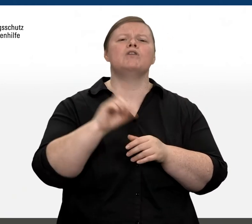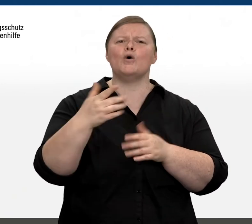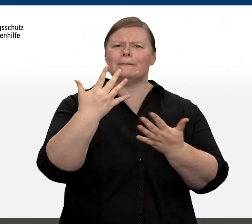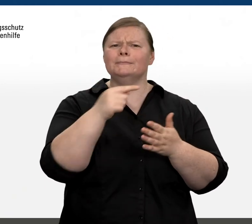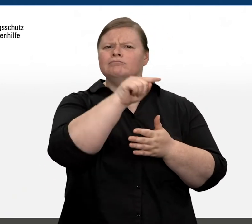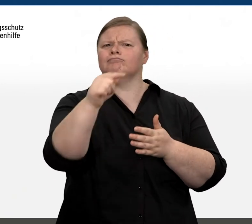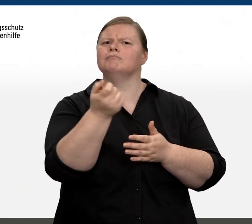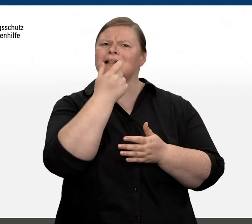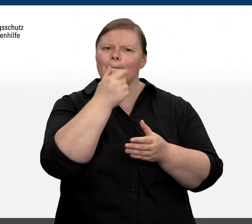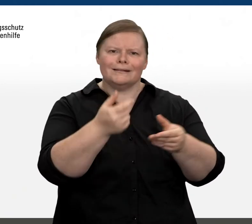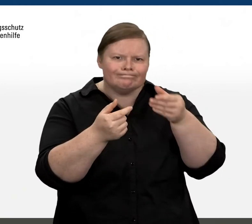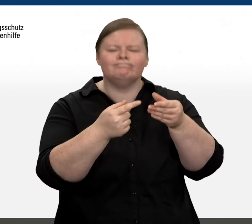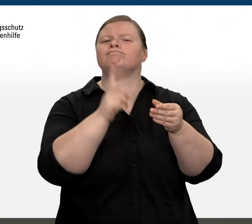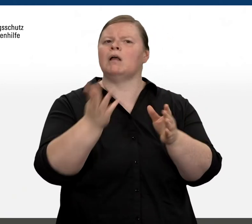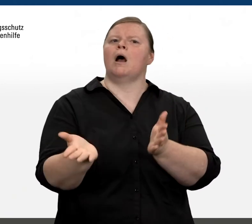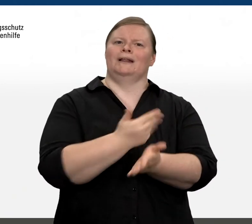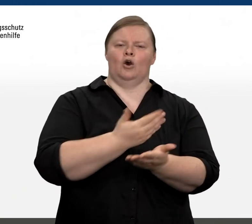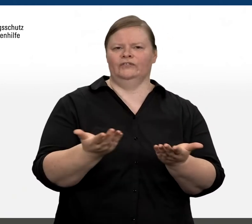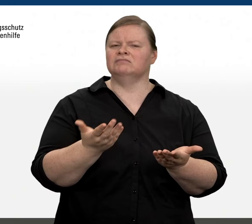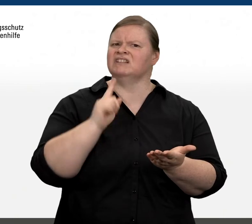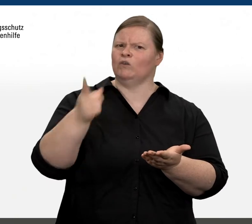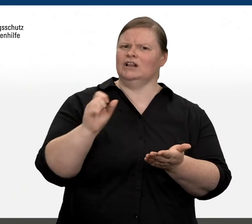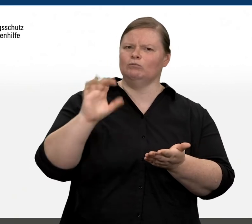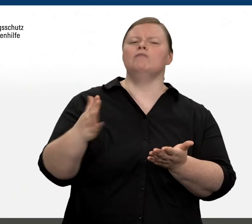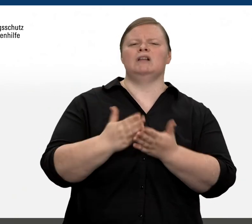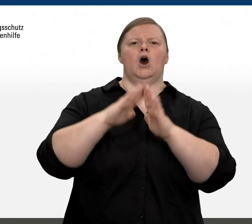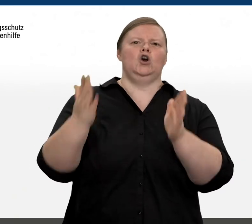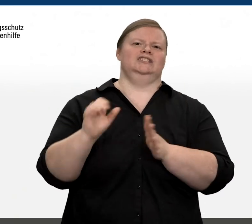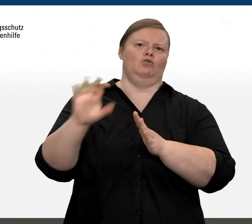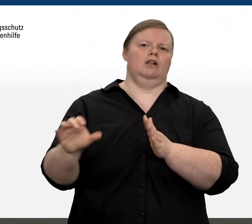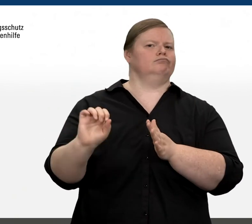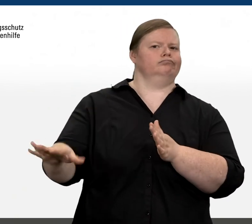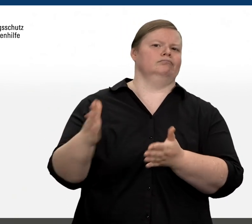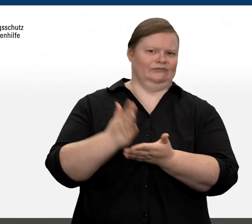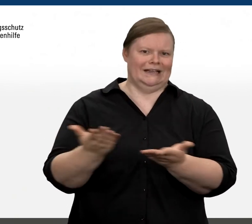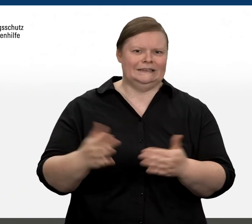Abgelaufene Arzneien gehören in den Hausmüll.